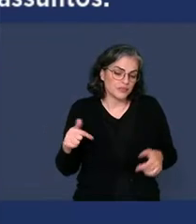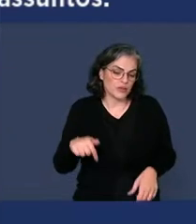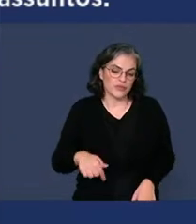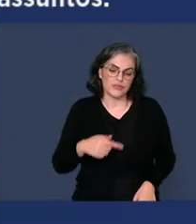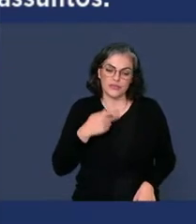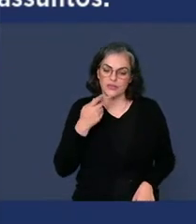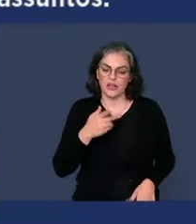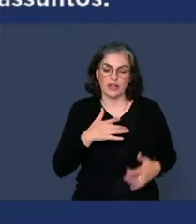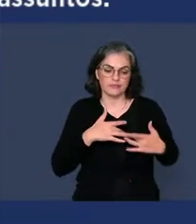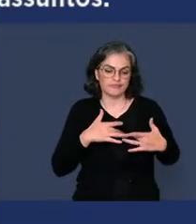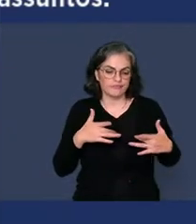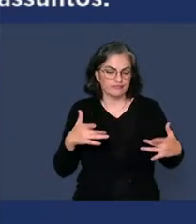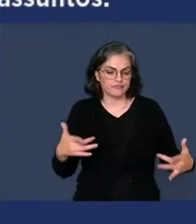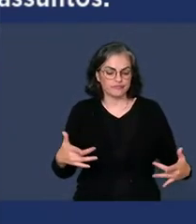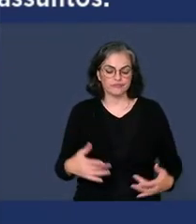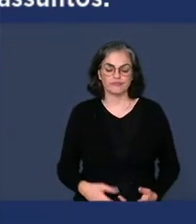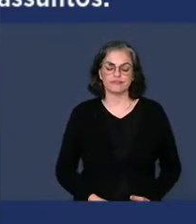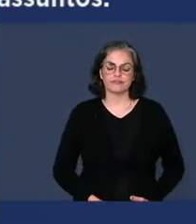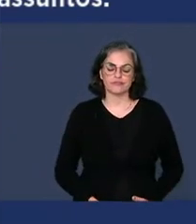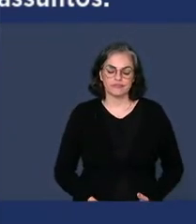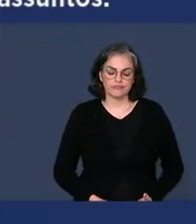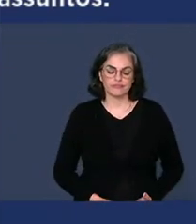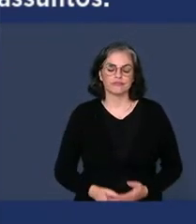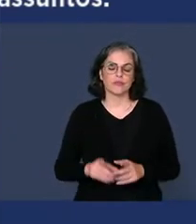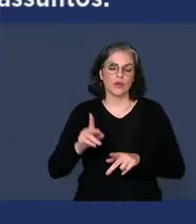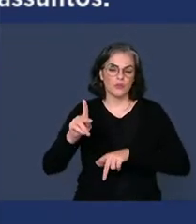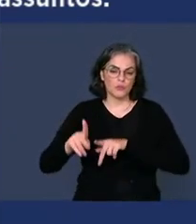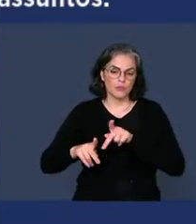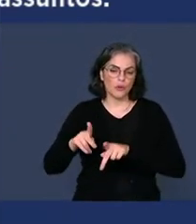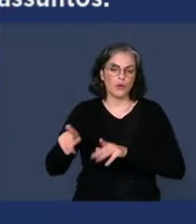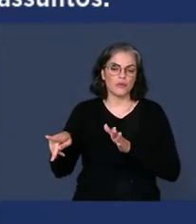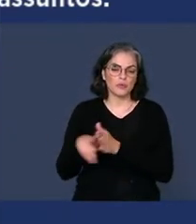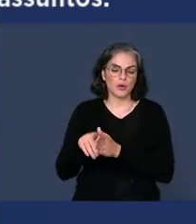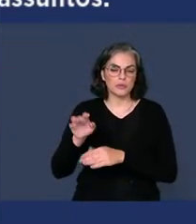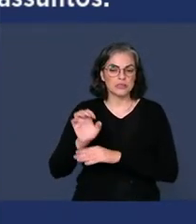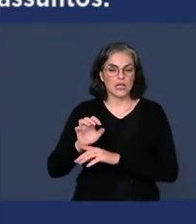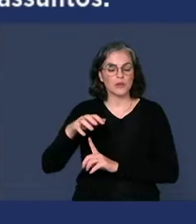AQUI A NOSSA SOLIDARIEDADE, DOS NO NOSSOS... DO POVO PARANAENSE QUE TEM TANTA